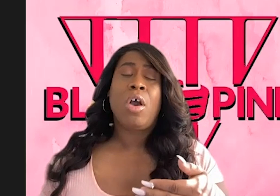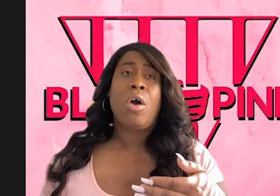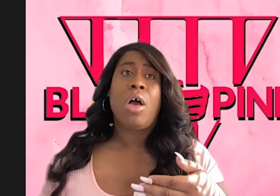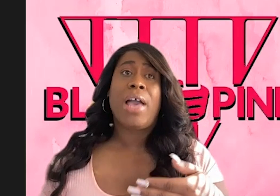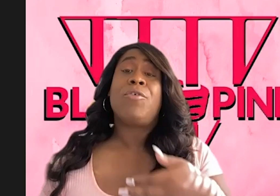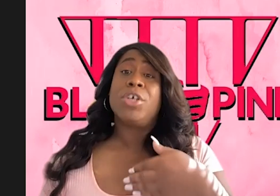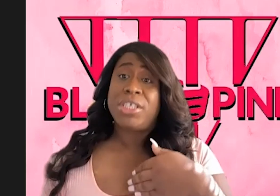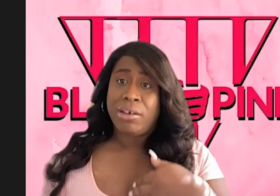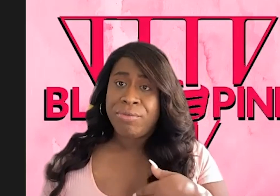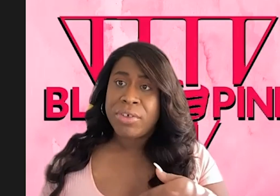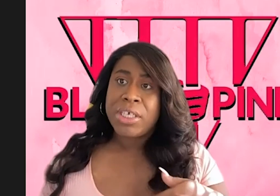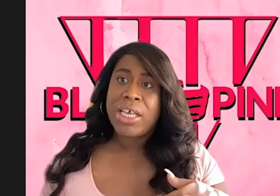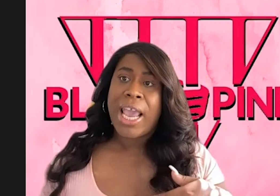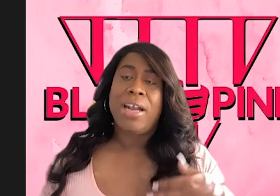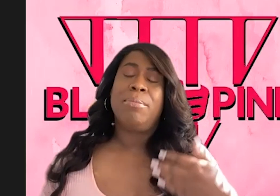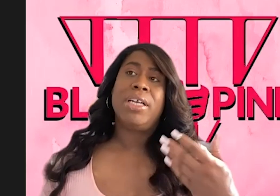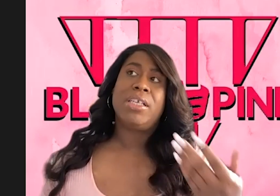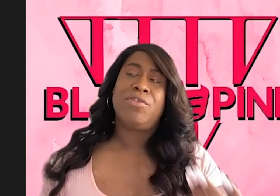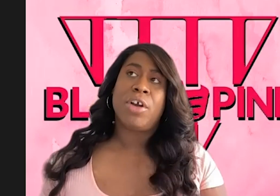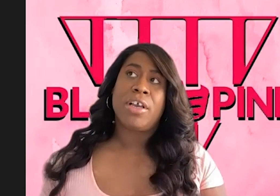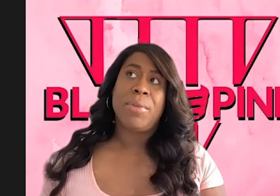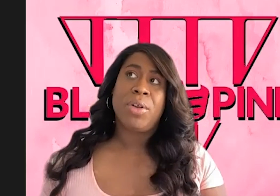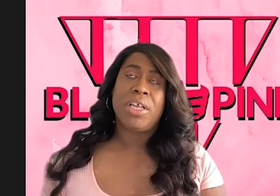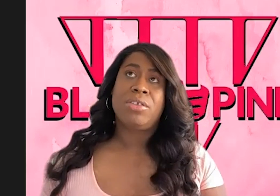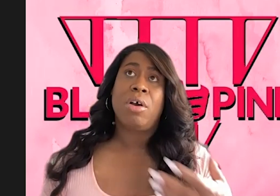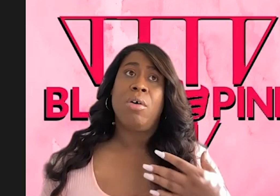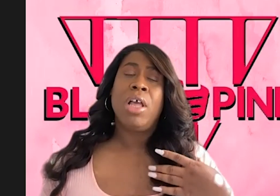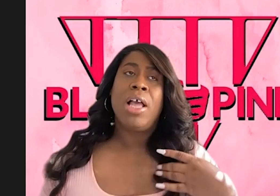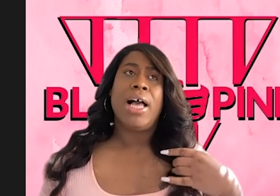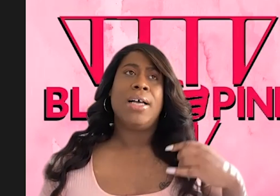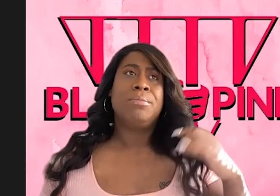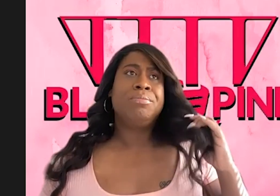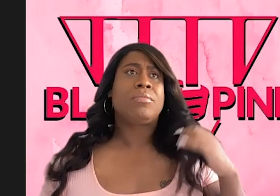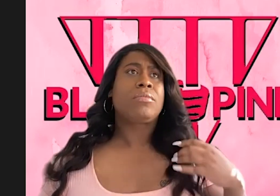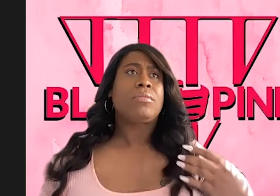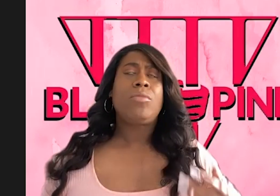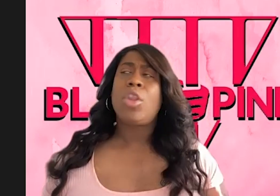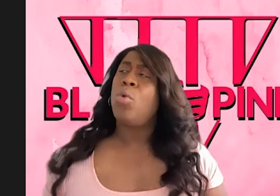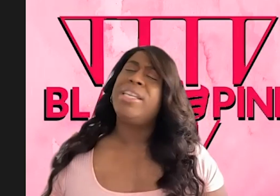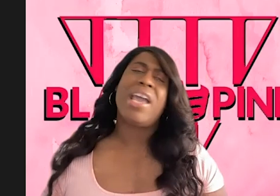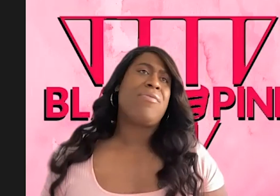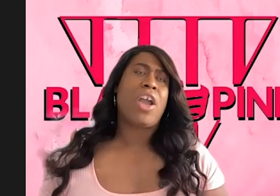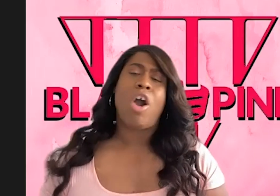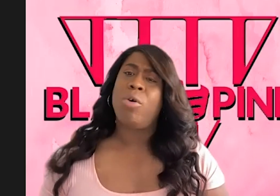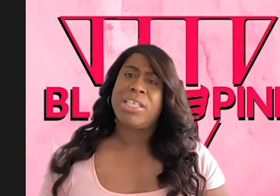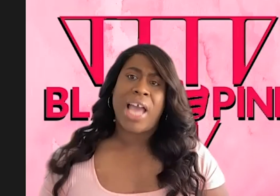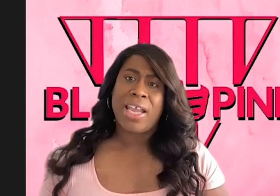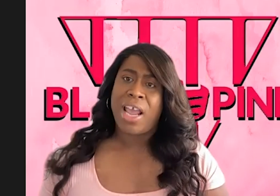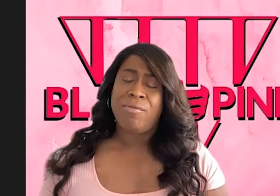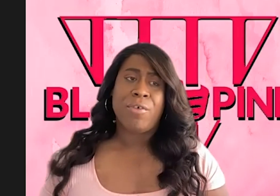para nosotros mismos y abundancia para nuestra comunidad. Definitivamente nos mantenemos firmes.